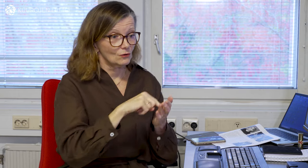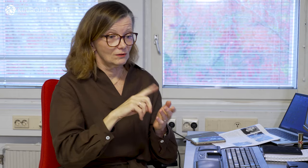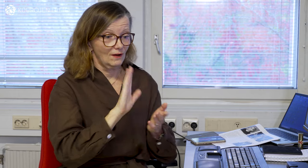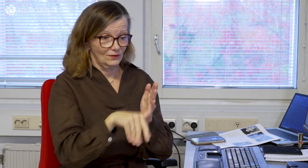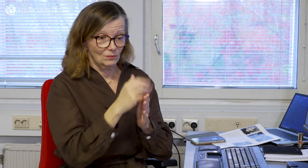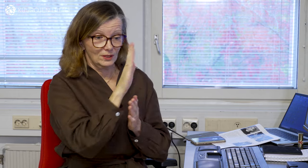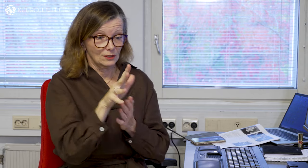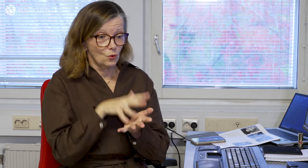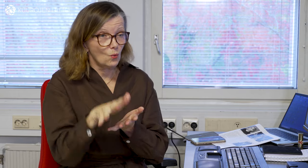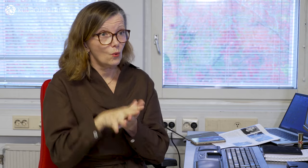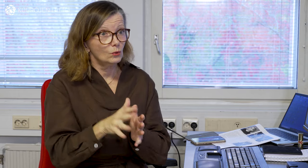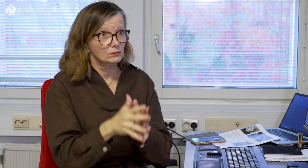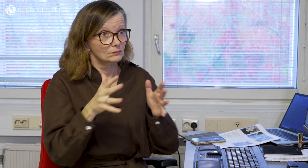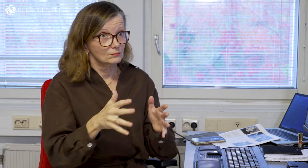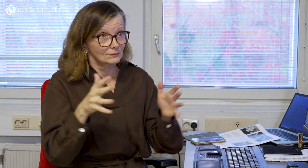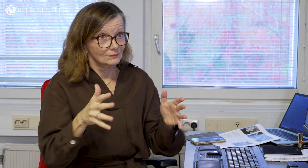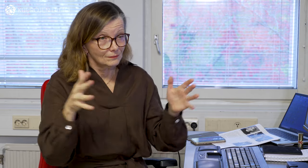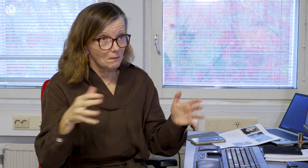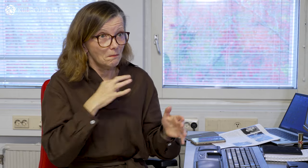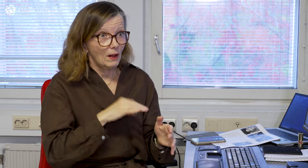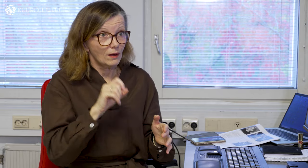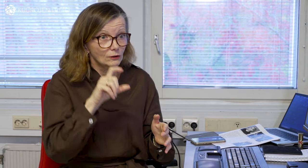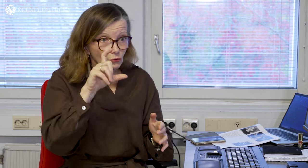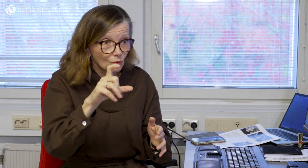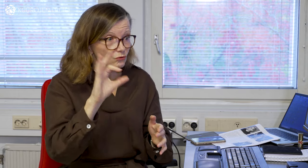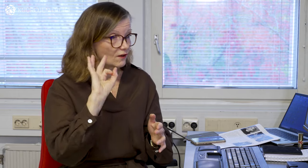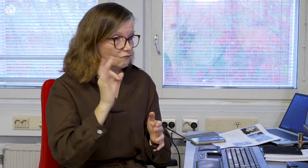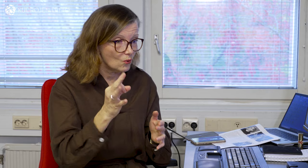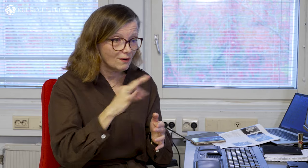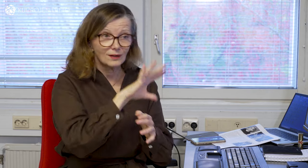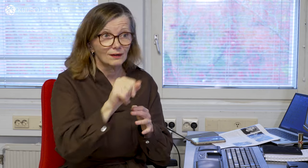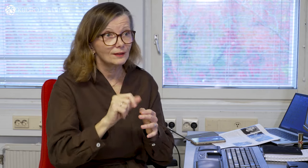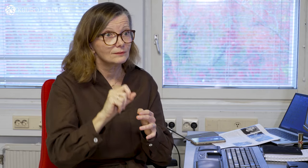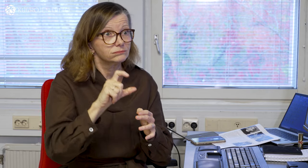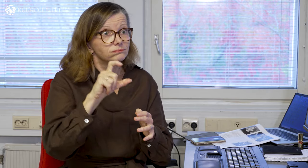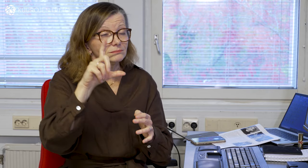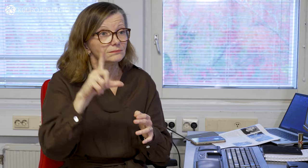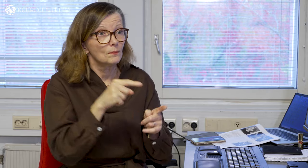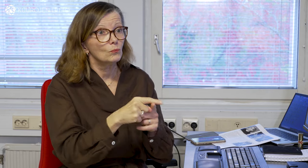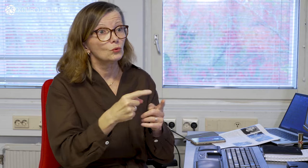Viittomakielisen kirjaston kulut, kuten palkat ja vuokrat, ovat kuitenkin nousseet.